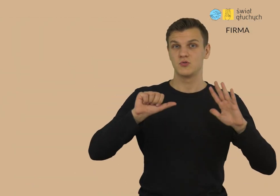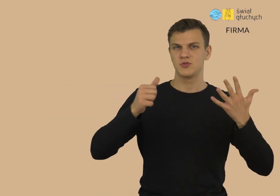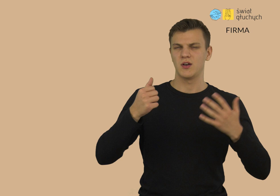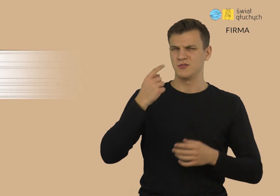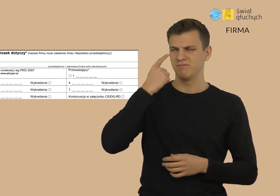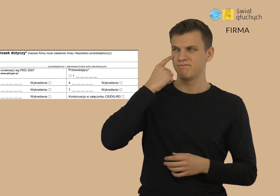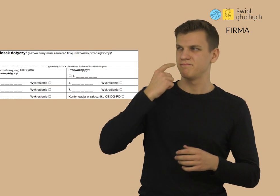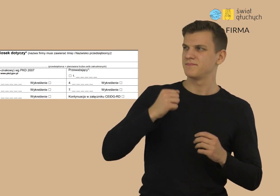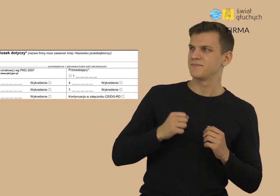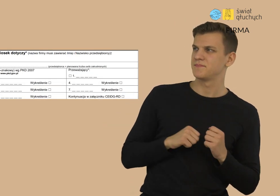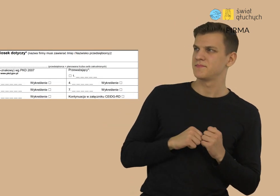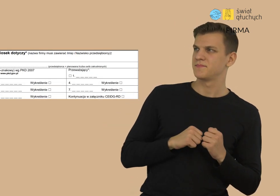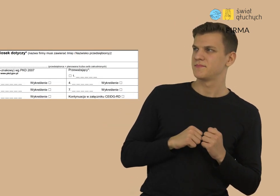Szósty punkt.